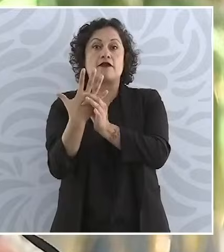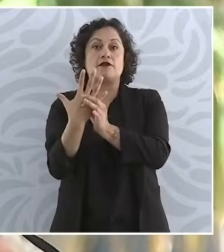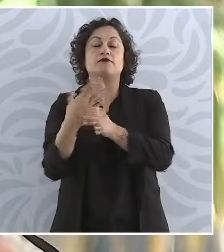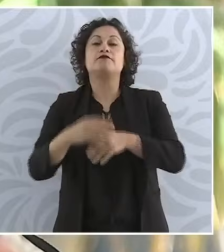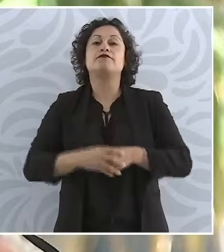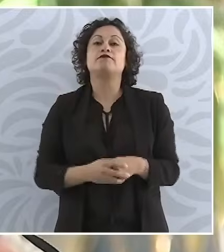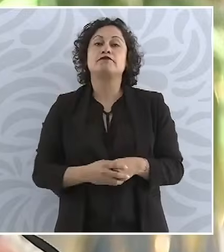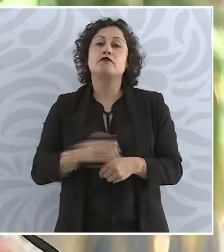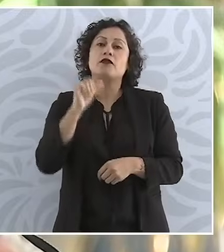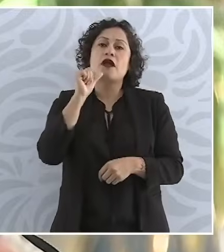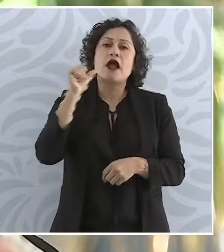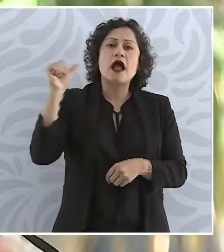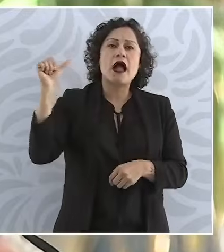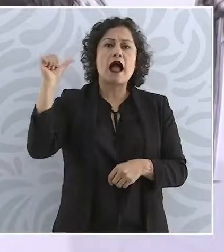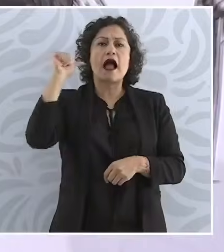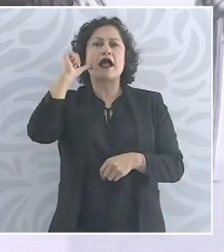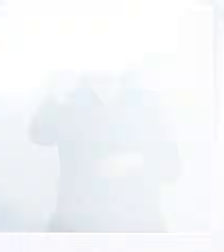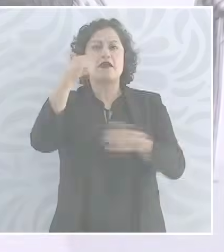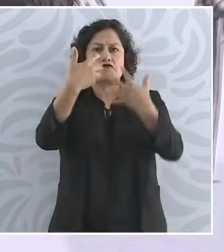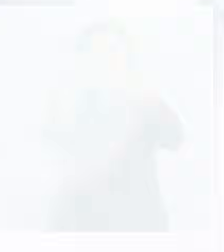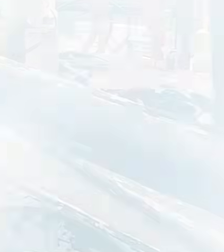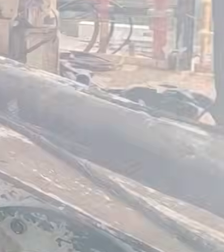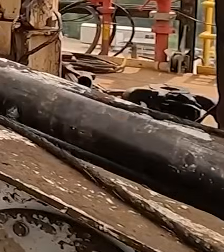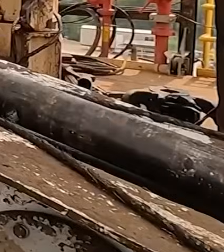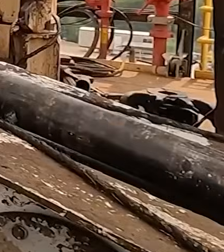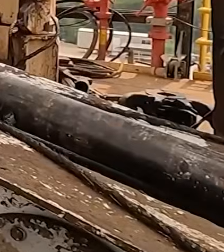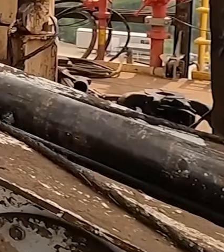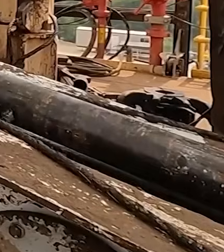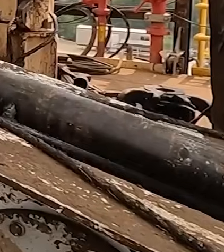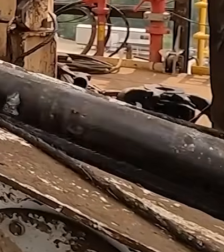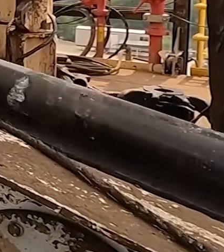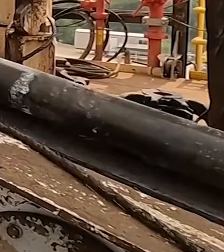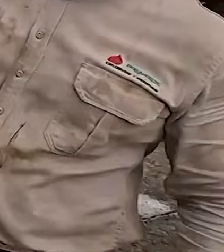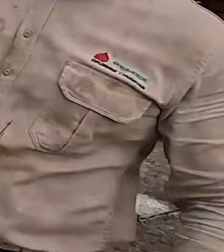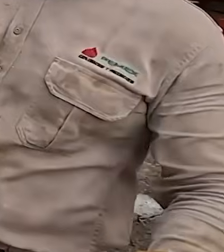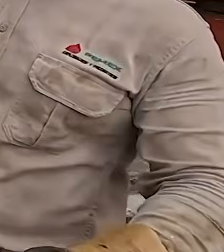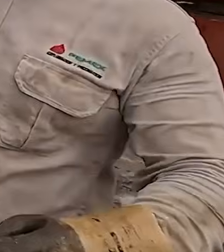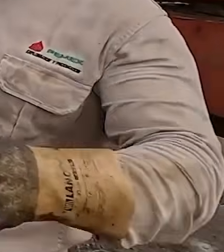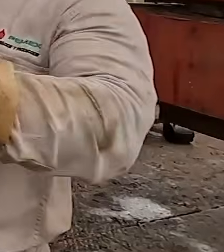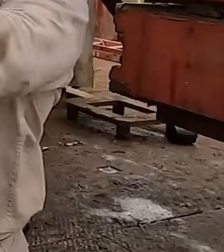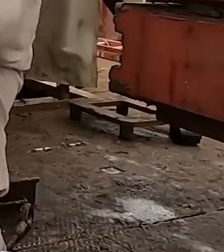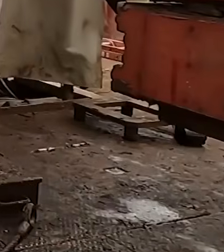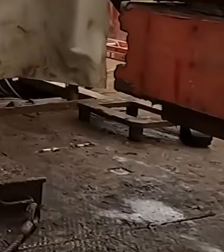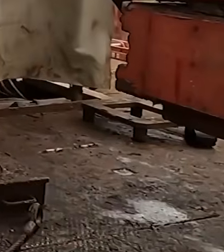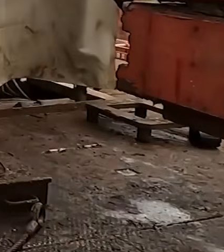reiteró que México tiene todo para alcanzar la autosuficiencia energética especialmente